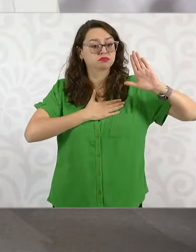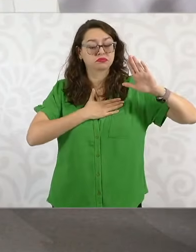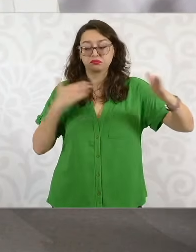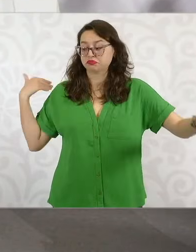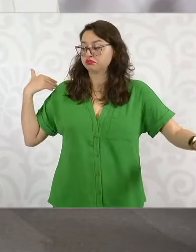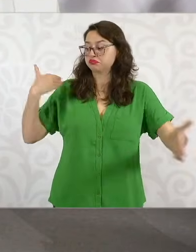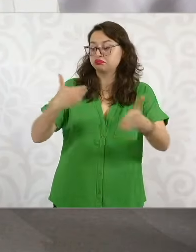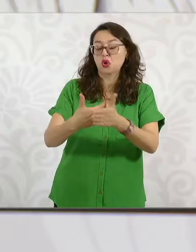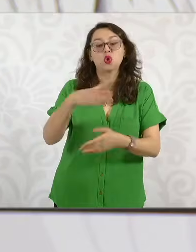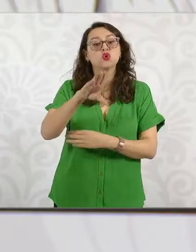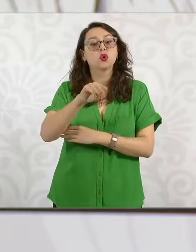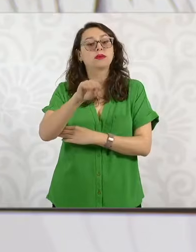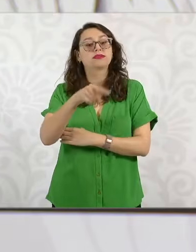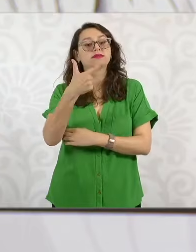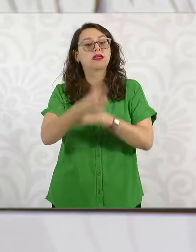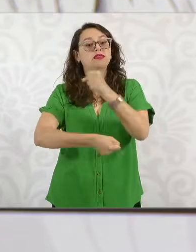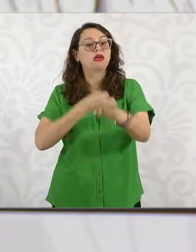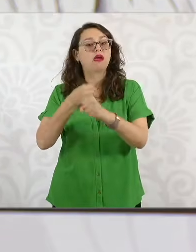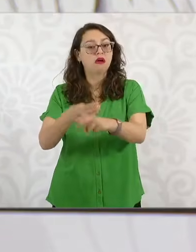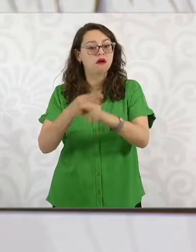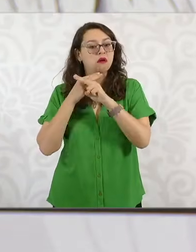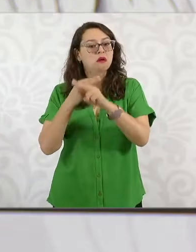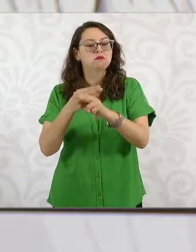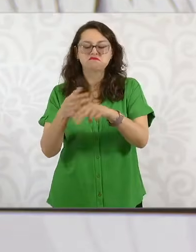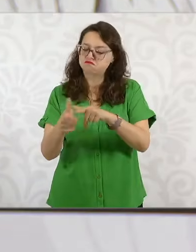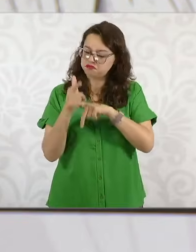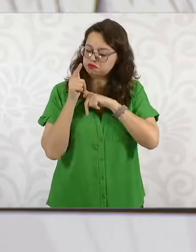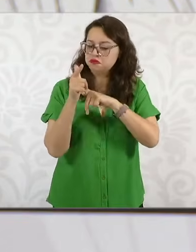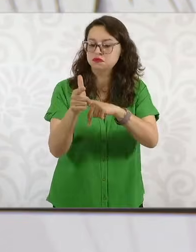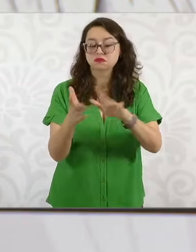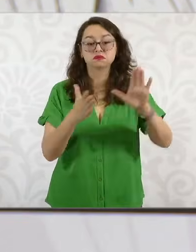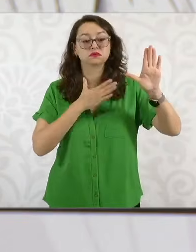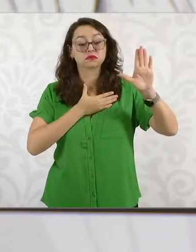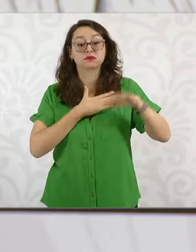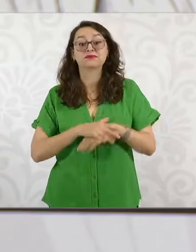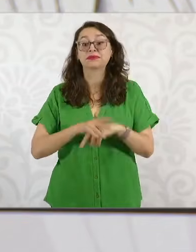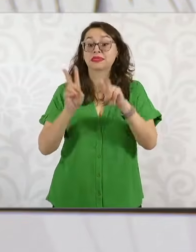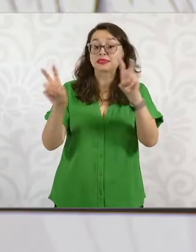México y la salud de millones de mexicanos. Cada año el tratamiento de la diabetes representa uno